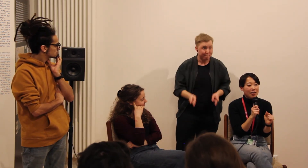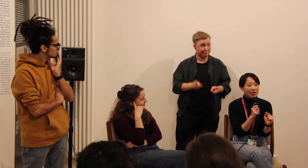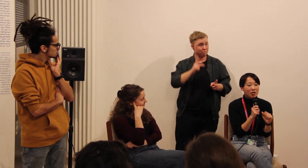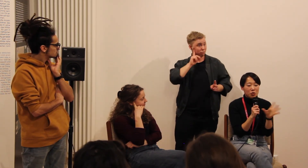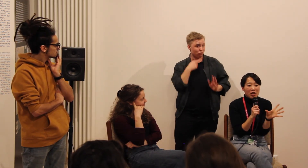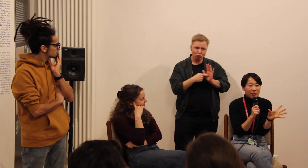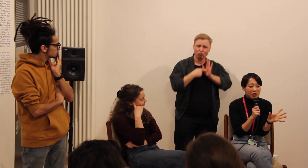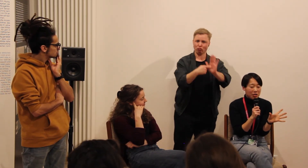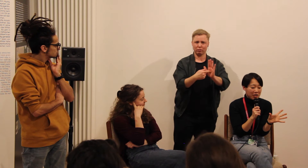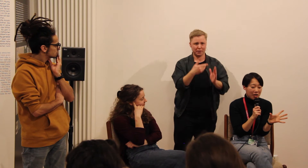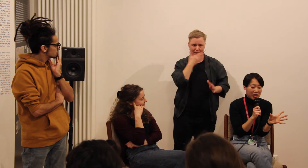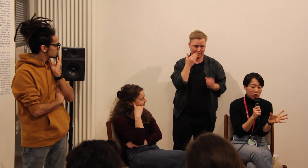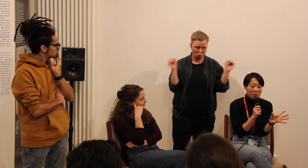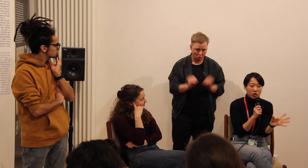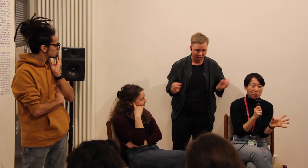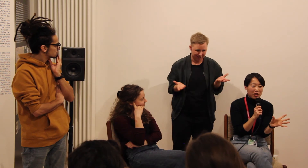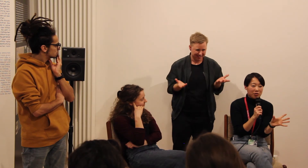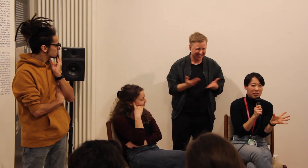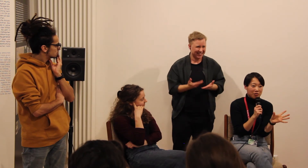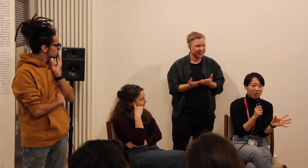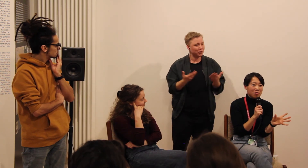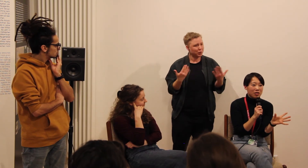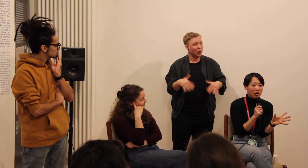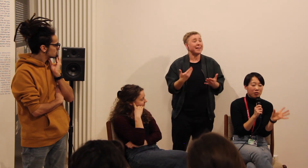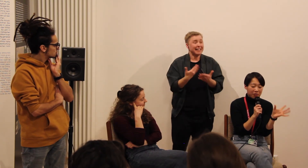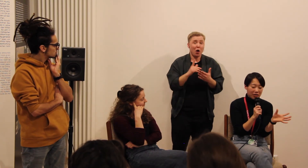Und auch dass die Taubenkultur, eines der Hauptthemen in dem Film war.